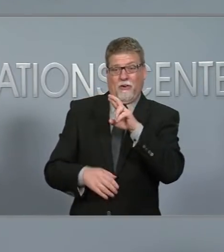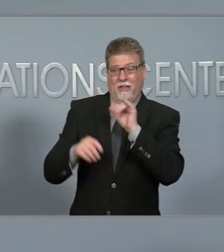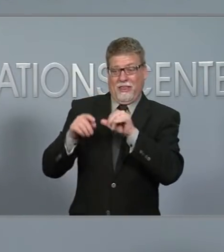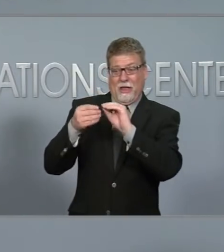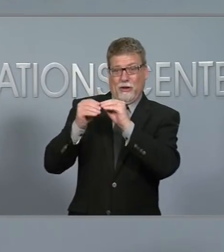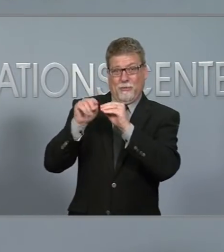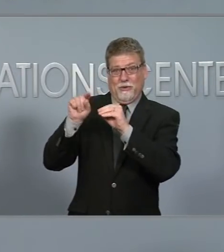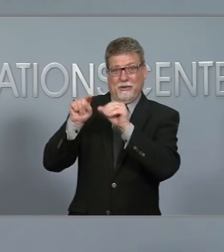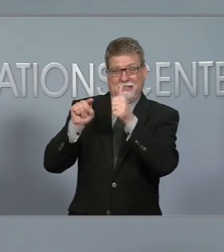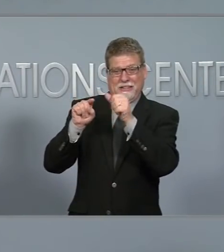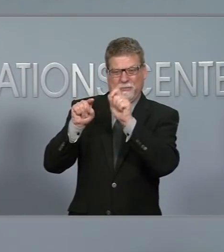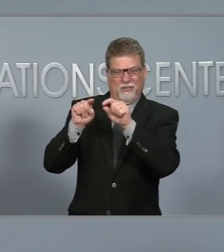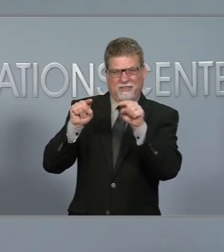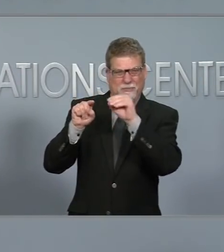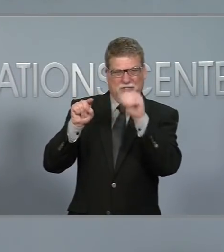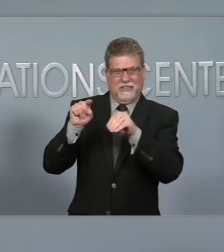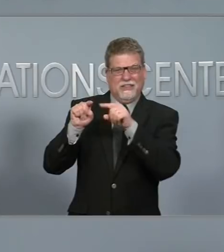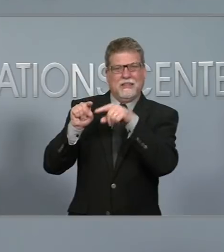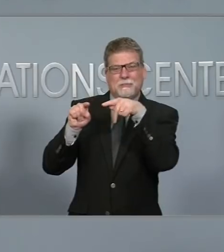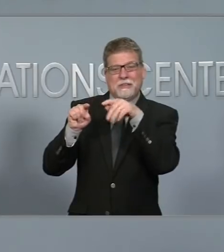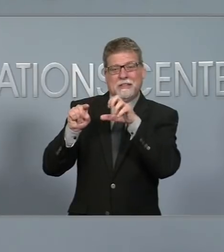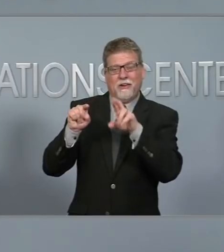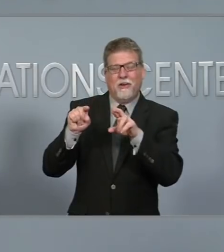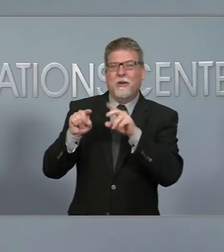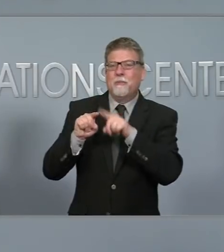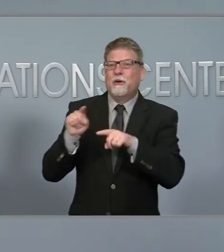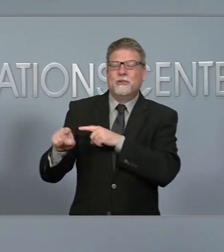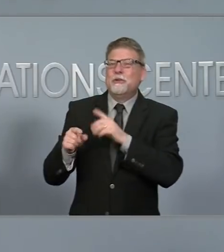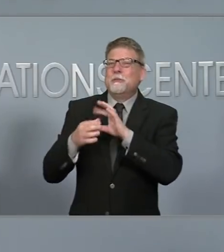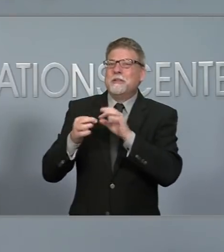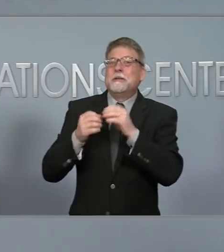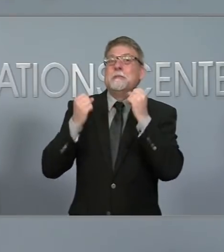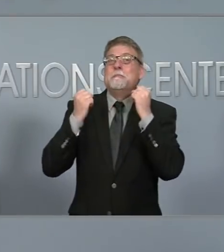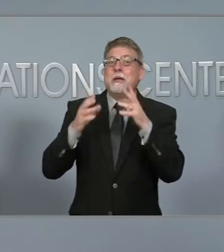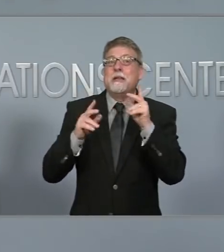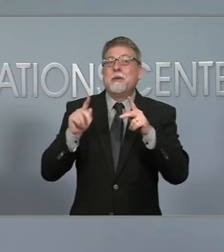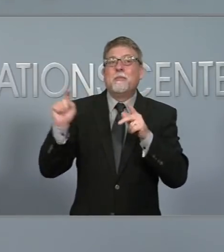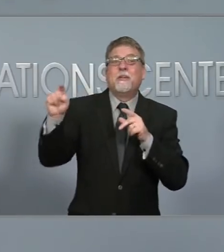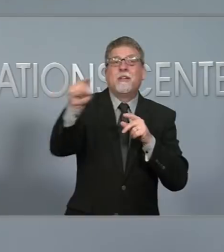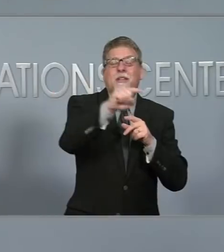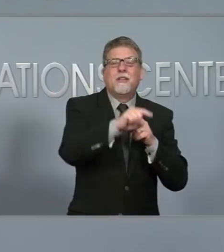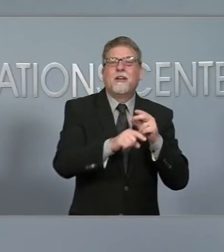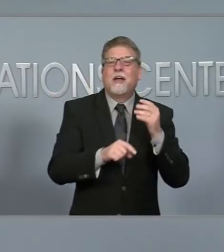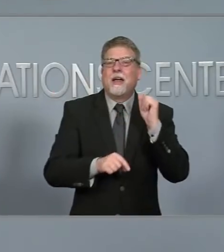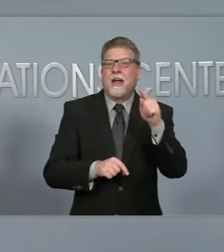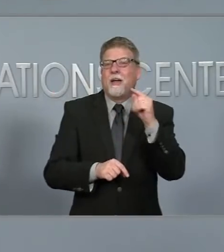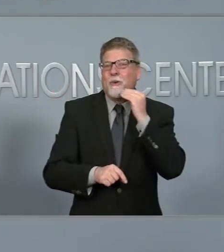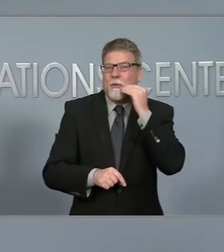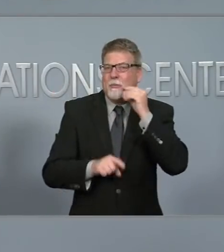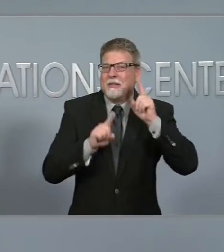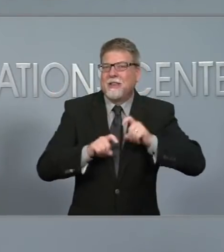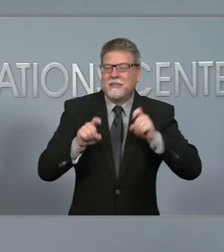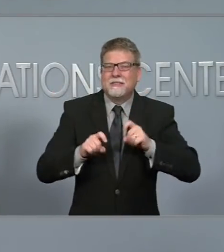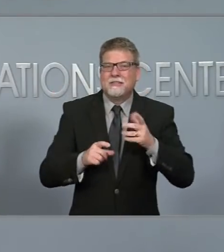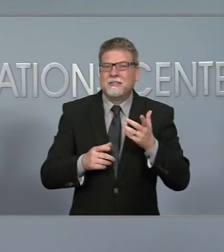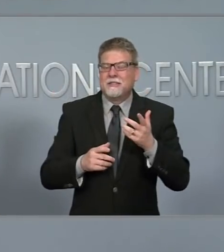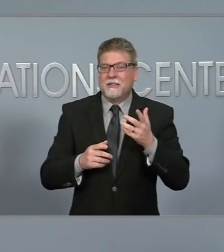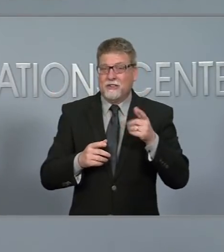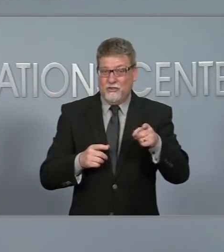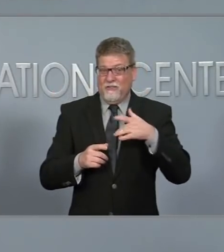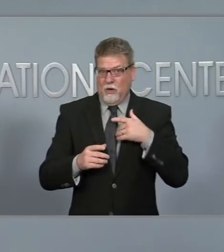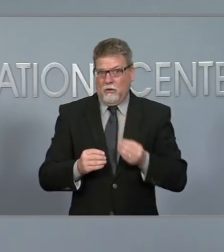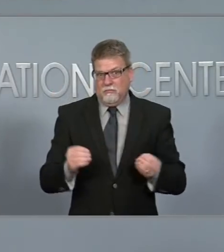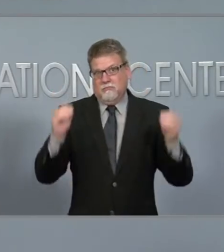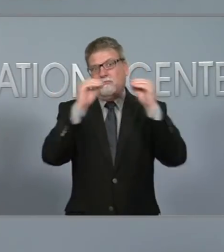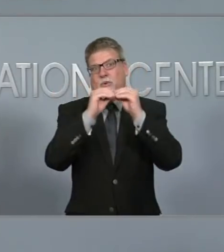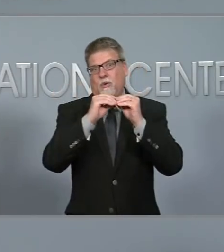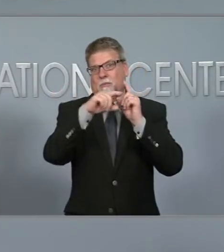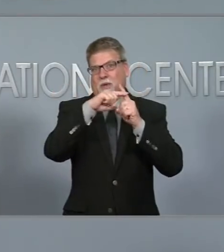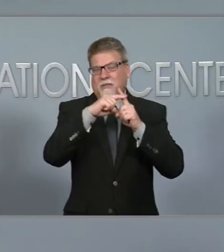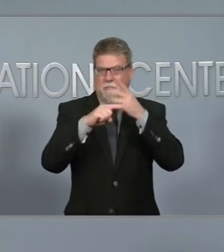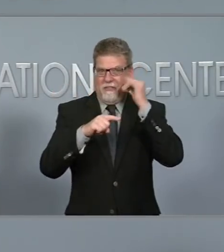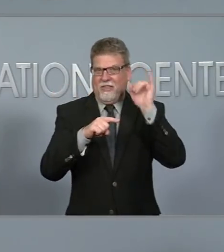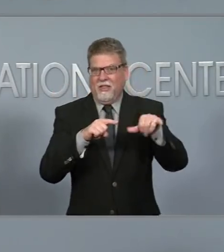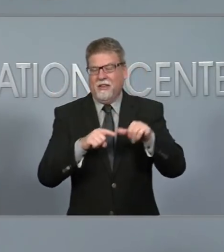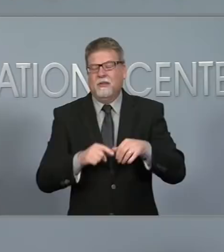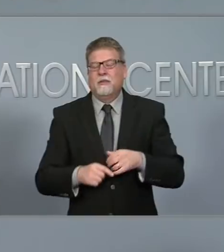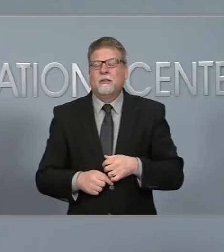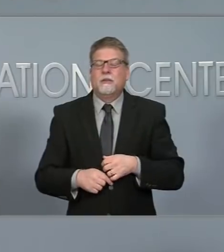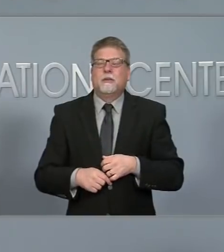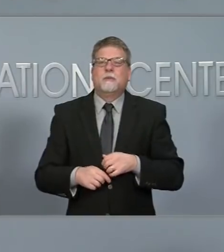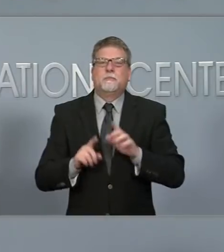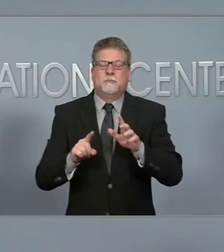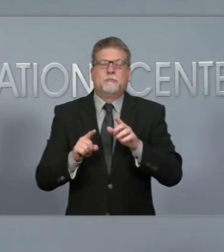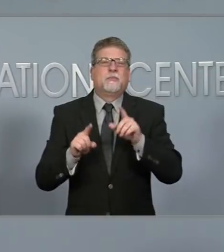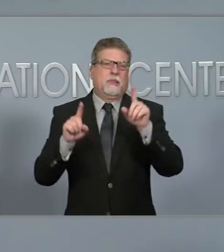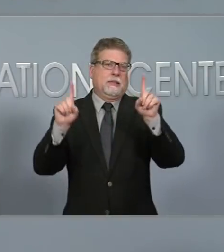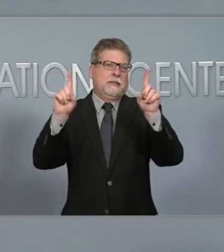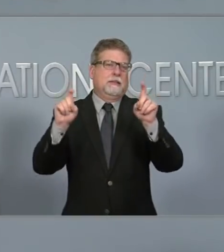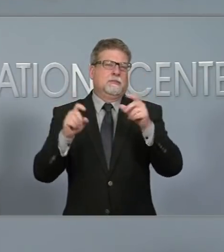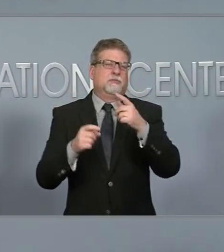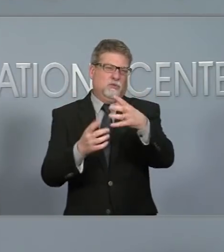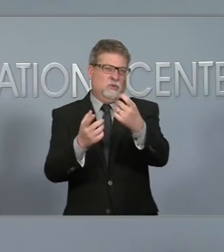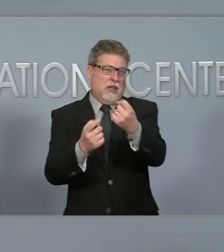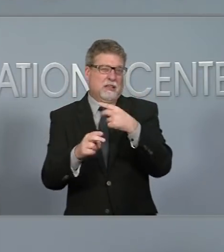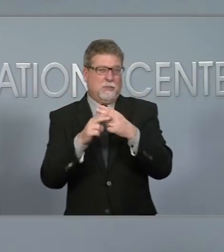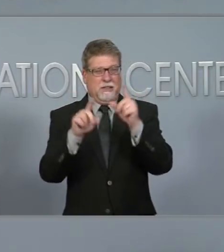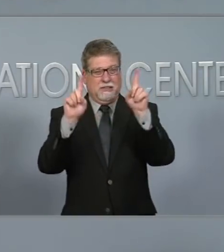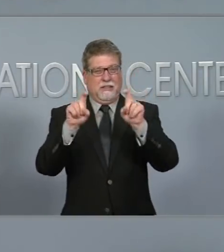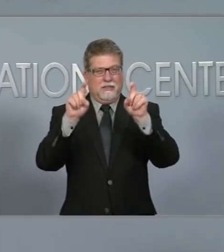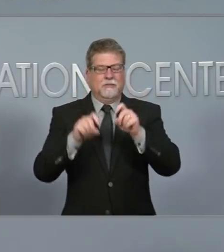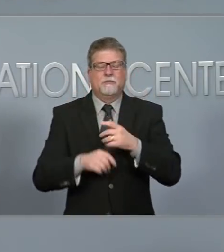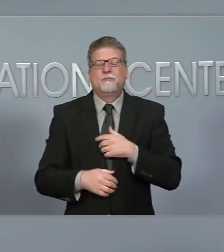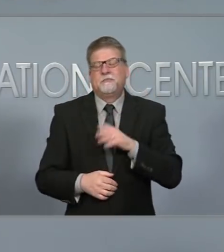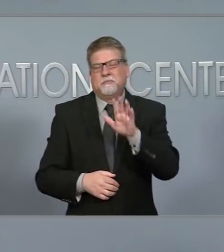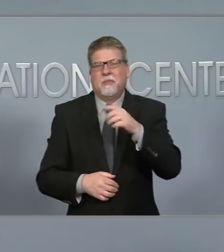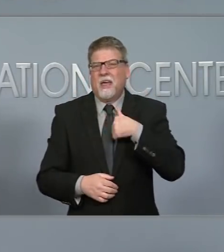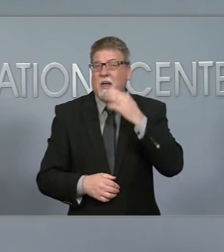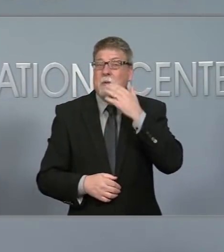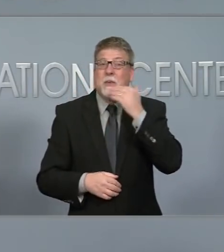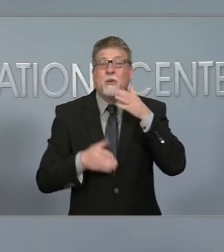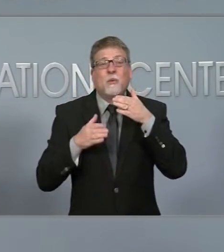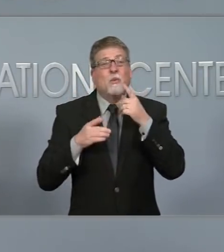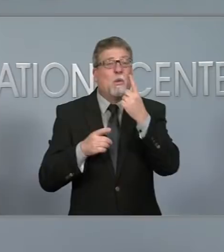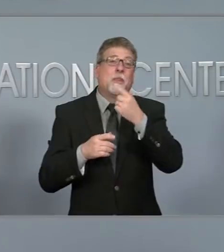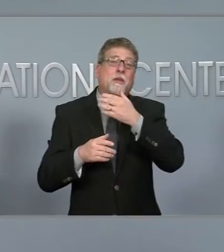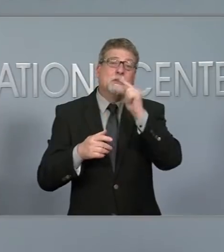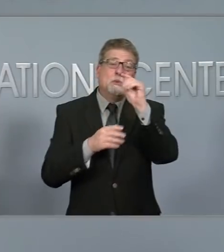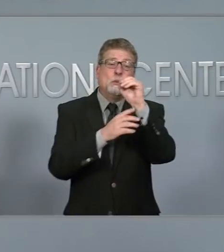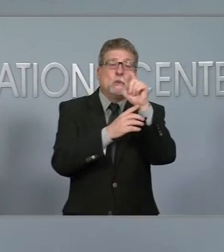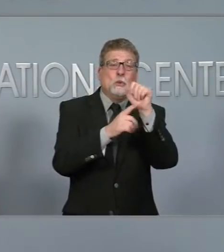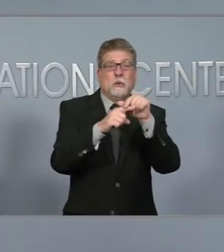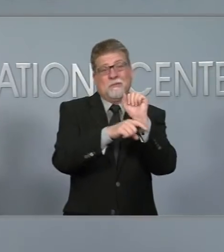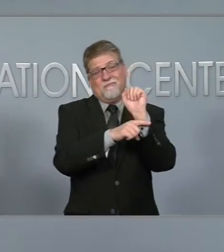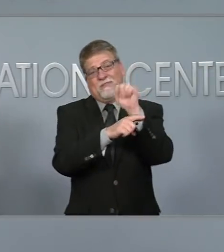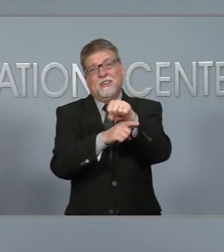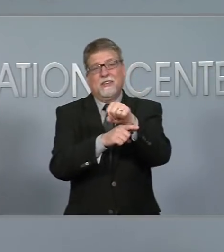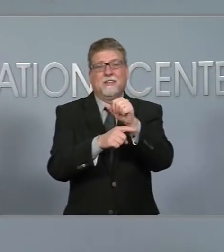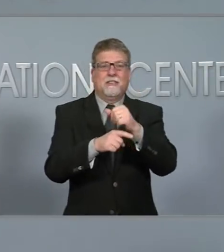productividad.